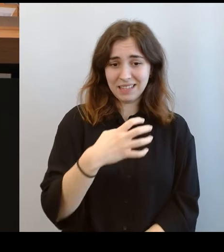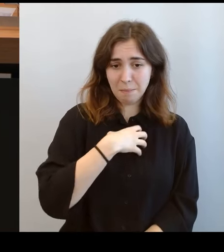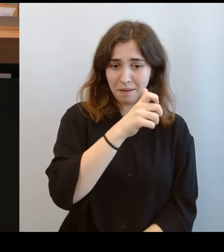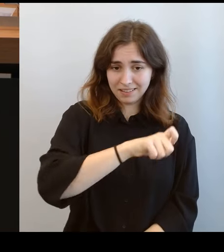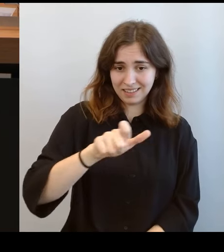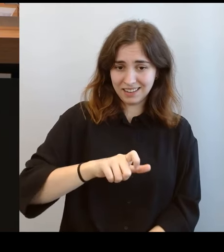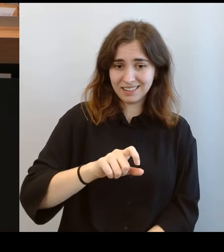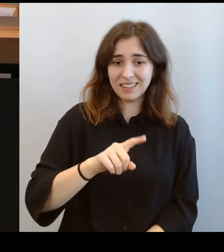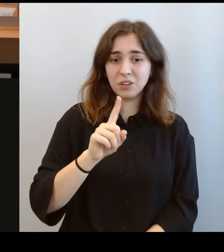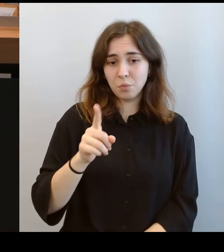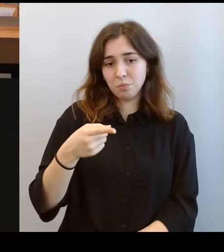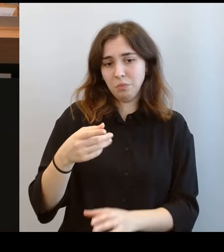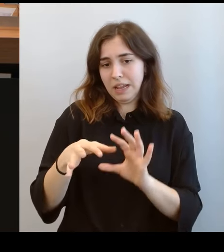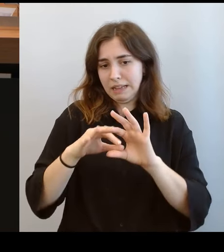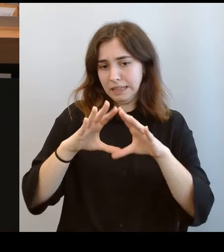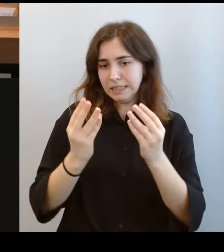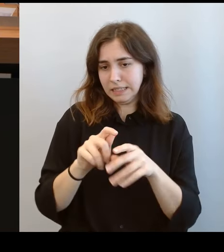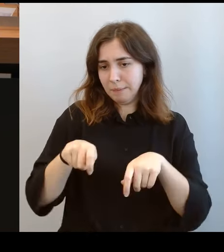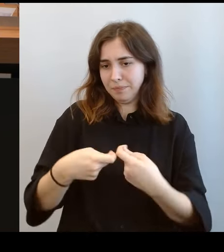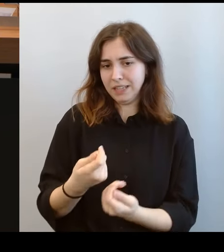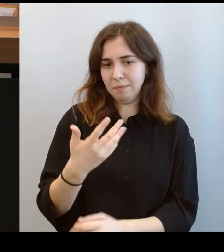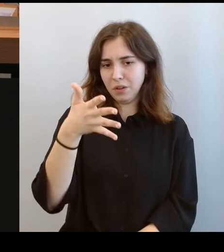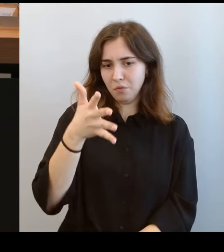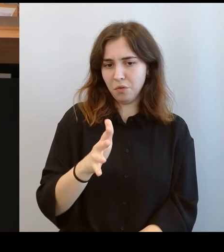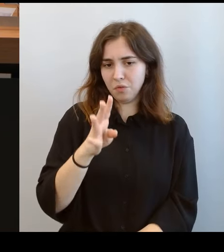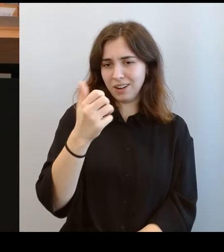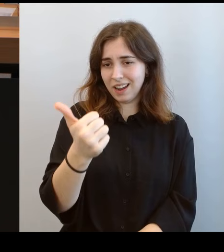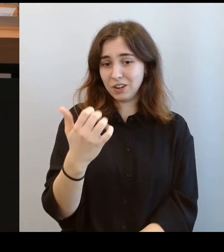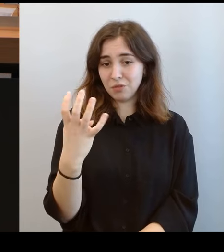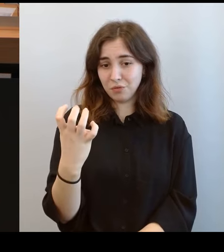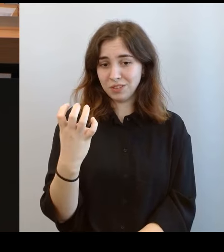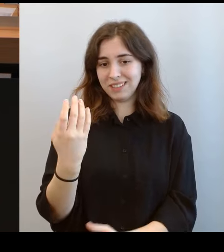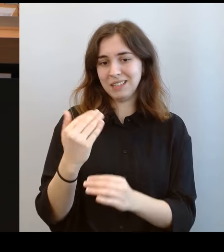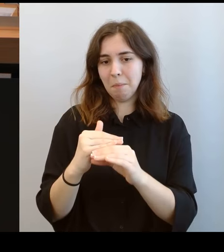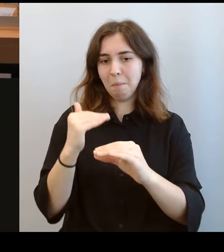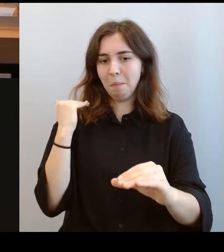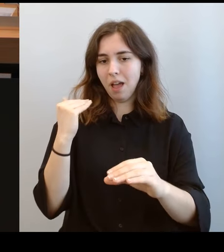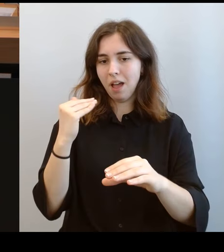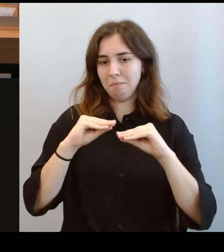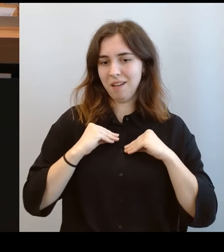nicht betreibbare Betten sind, untergebracht und die zentralen